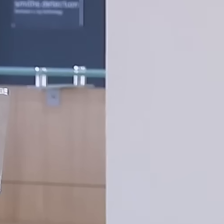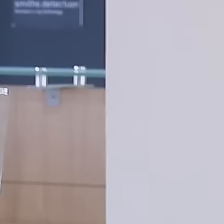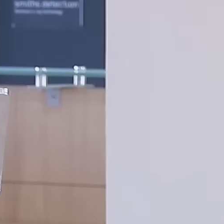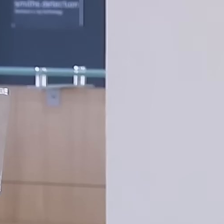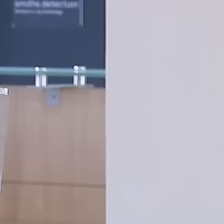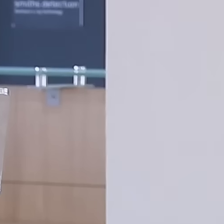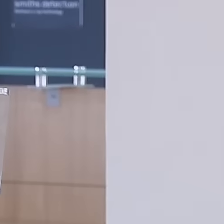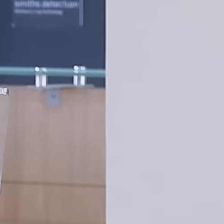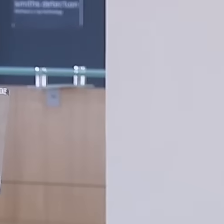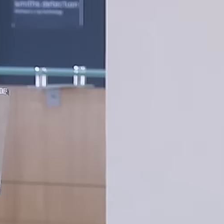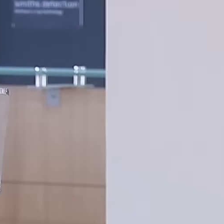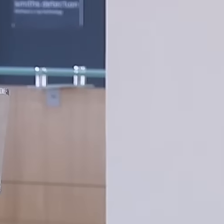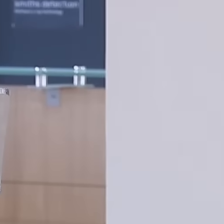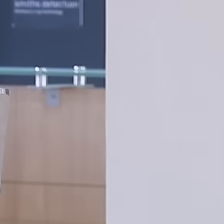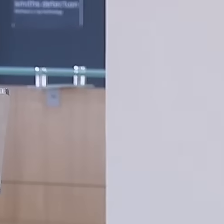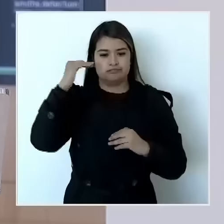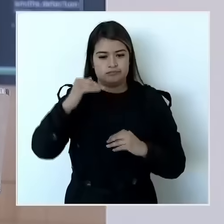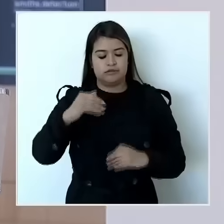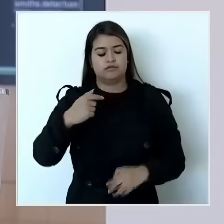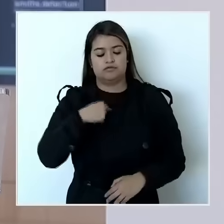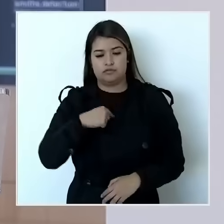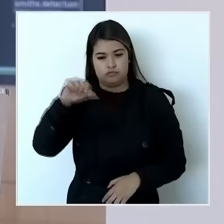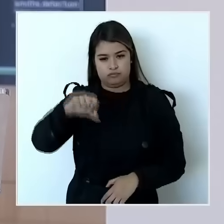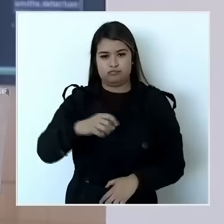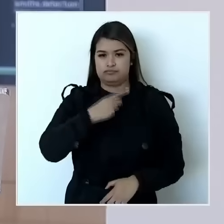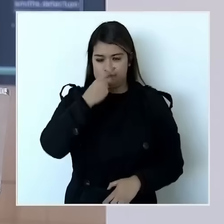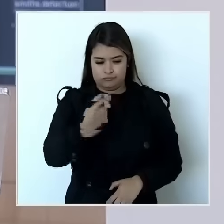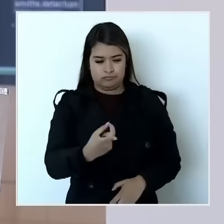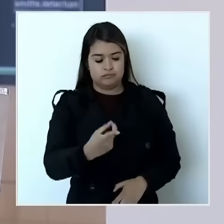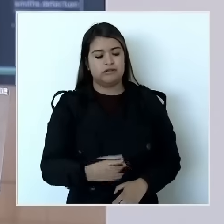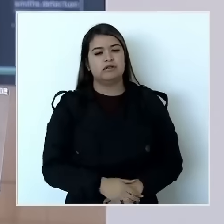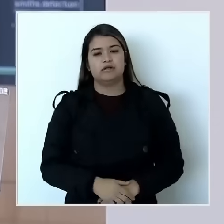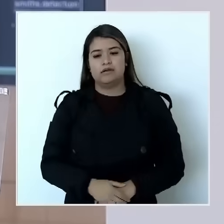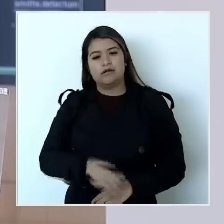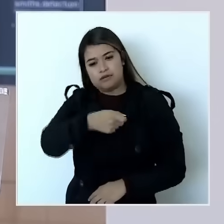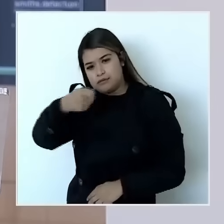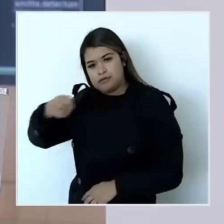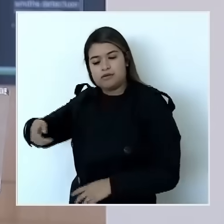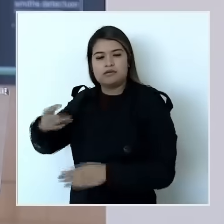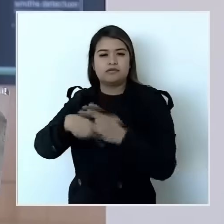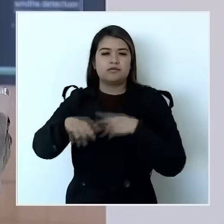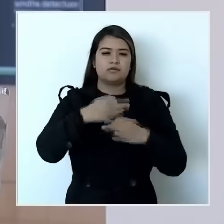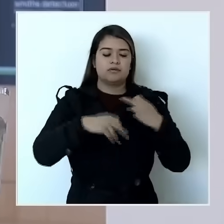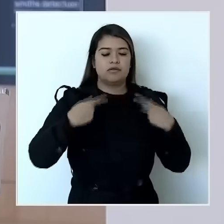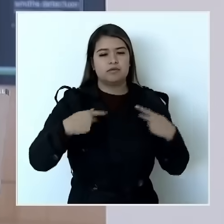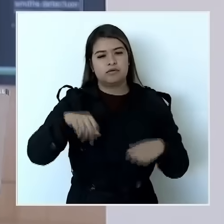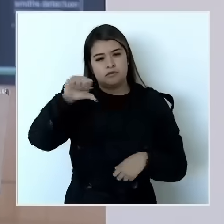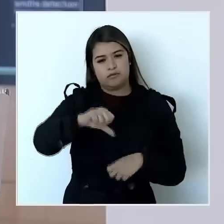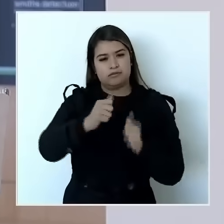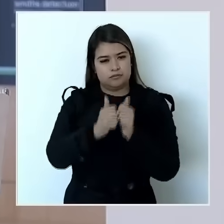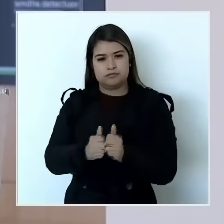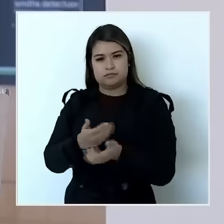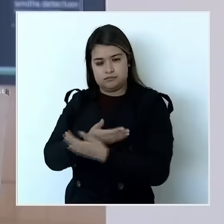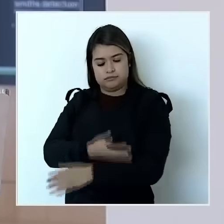suprema de las Fuerzas Armadas. Respetables integrantes del presidio,